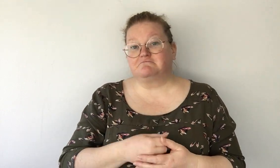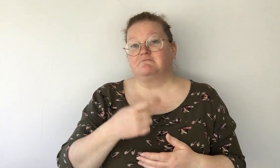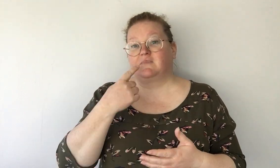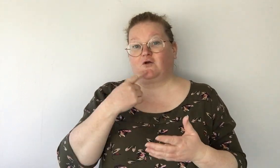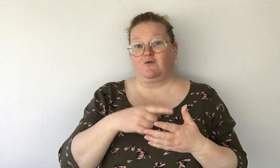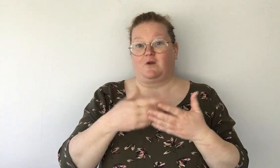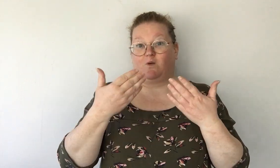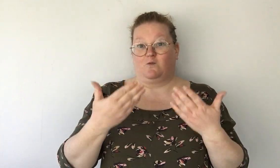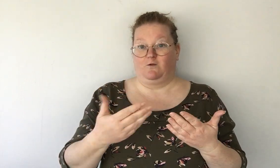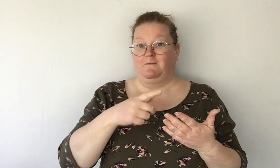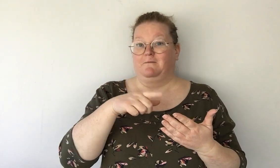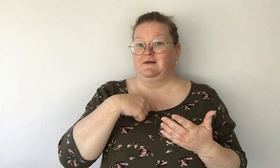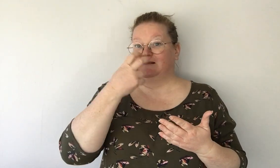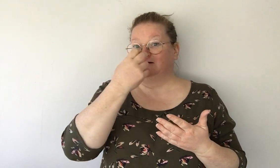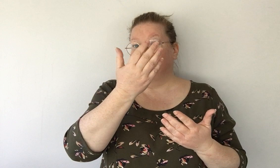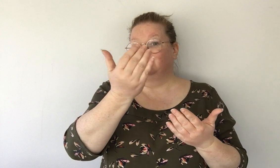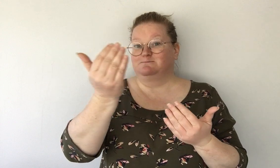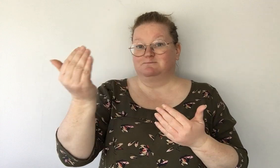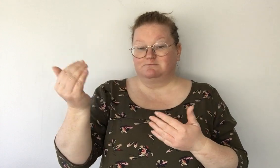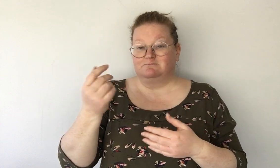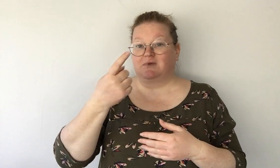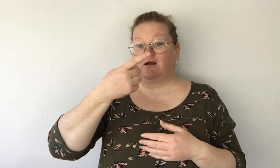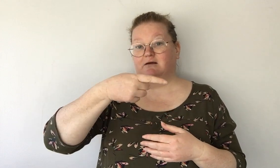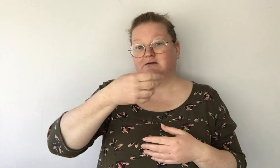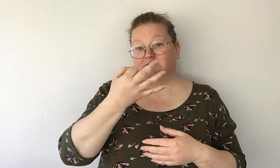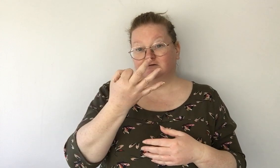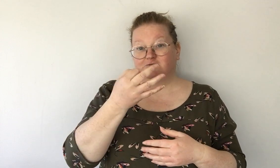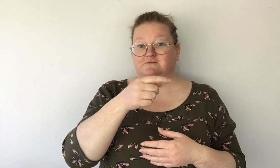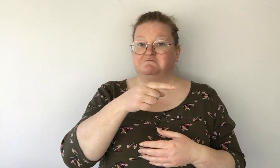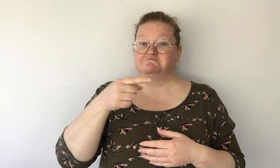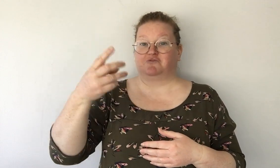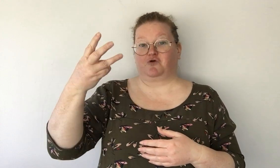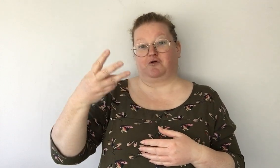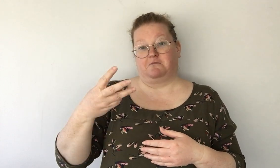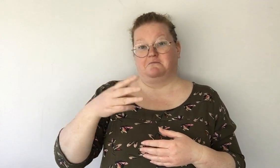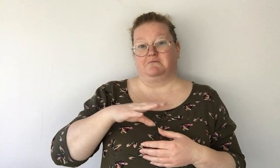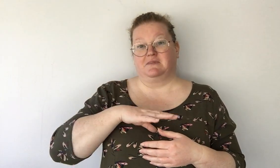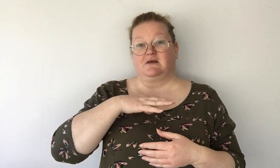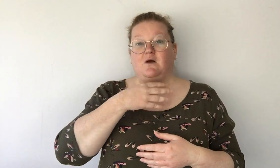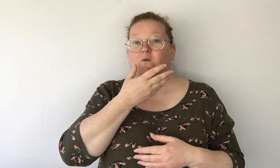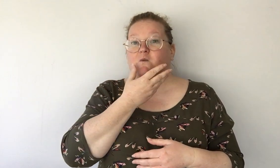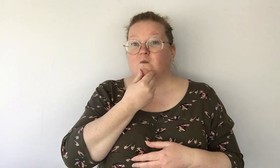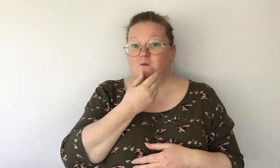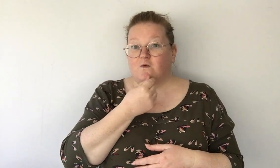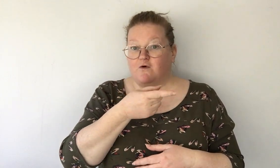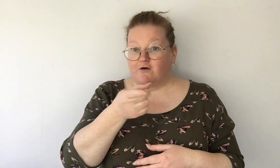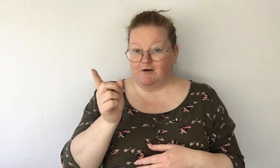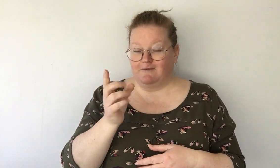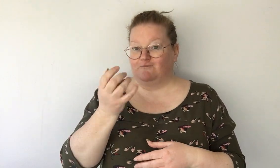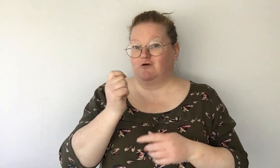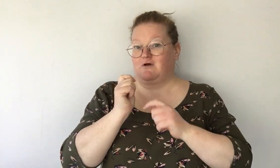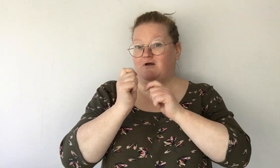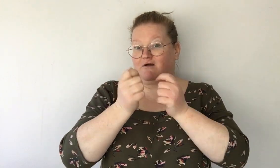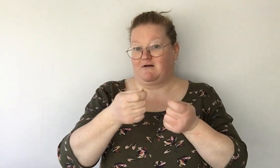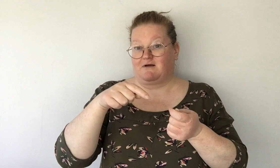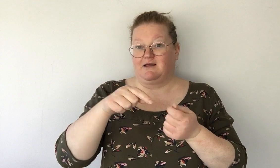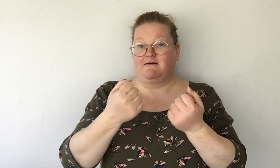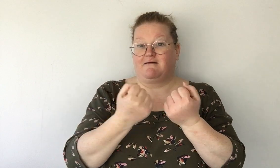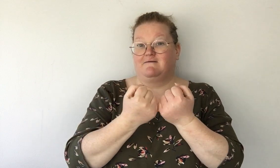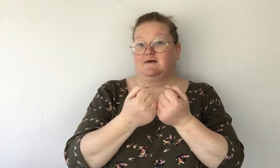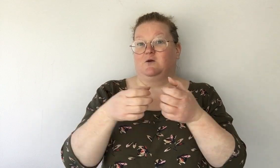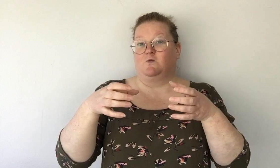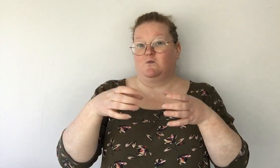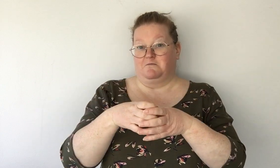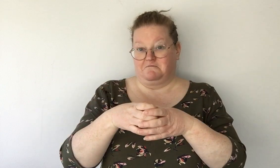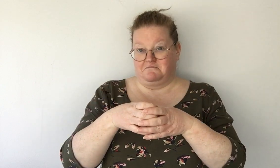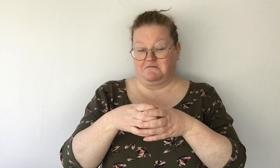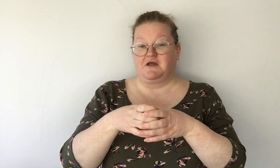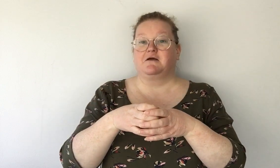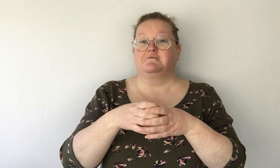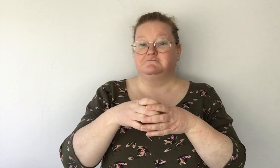Etsimme nyt 18-30-vuotiaita nuoria, jotka haluaisivat hakea mukaan ryhmään.